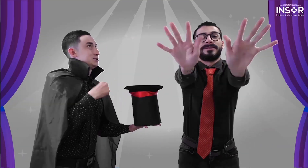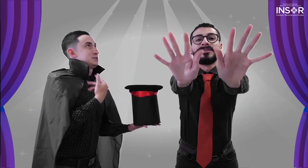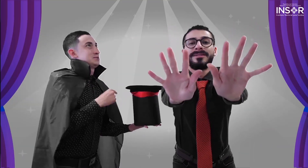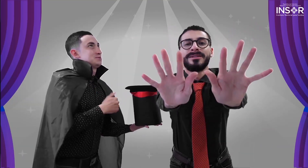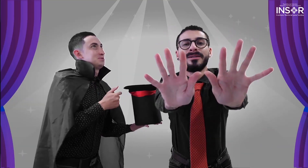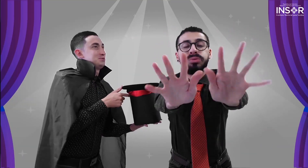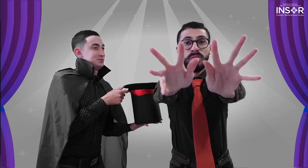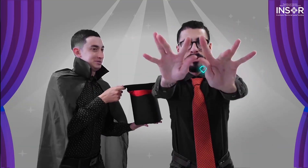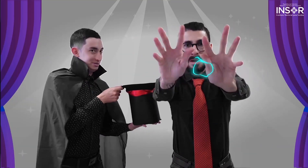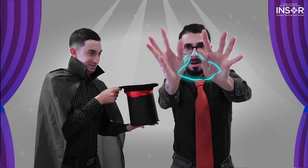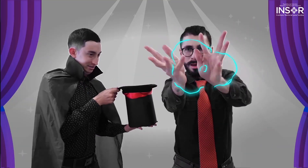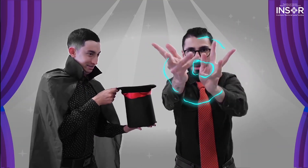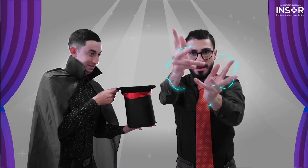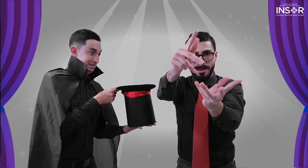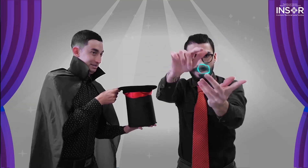¡Soplen otra vez!